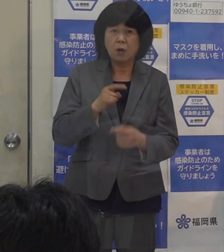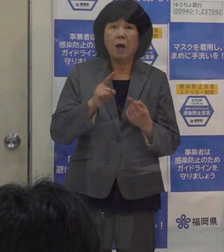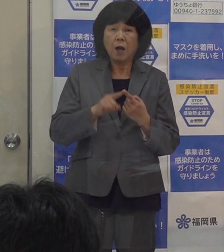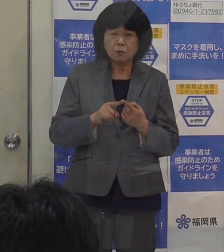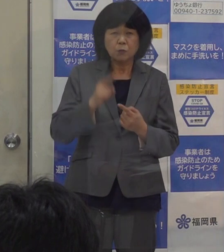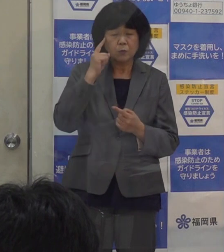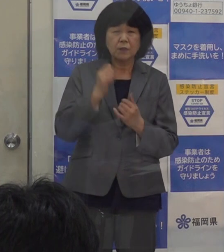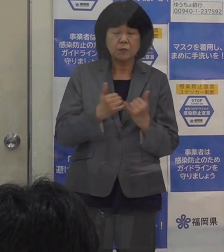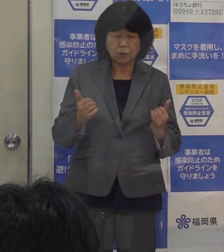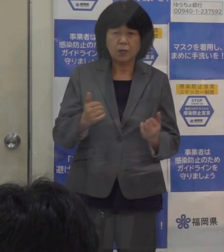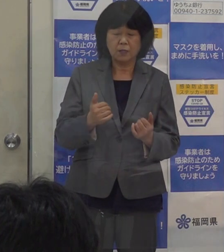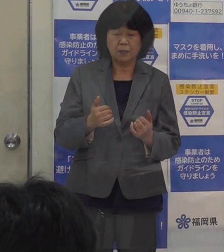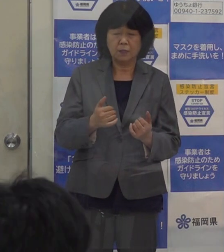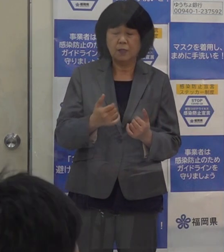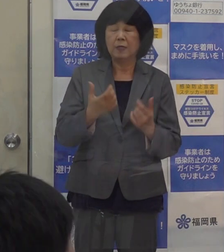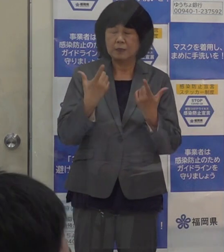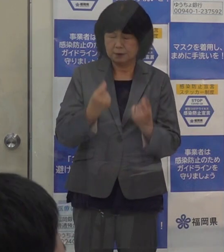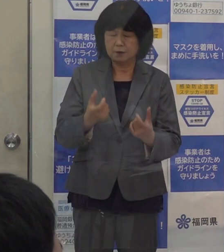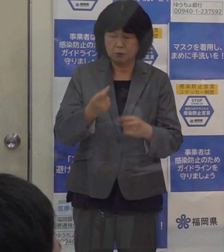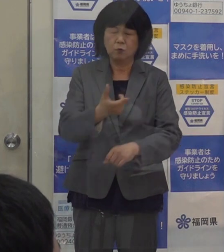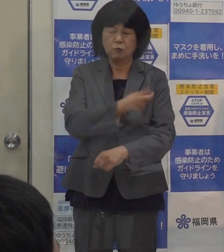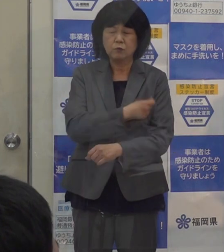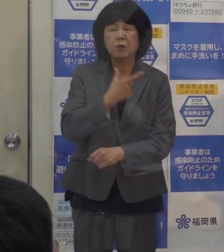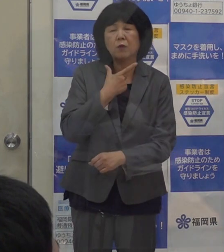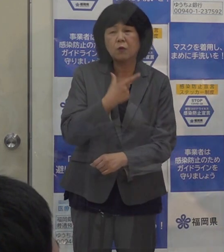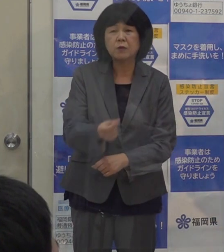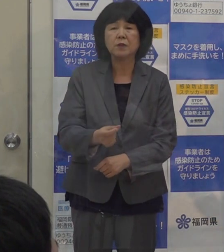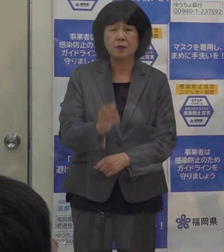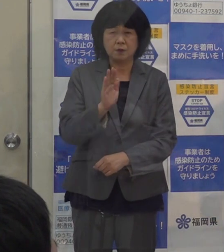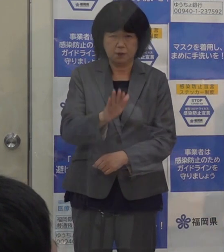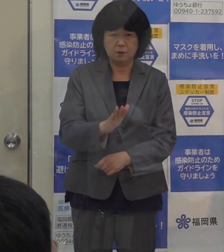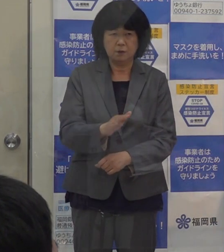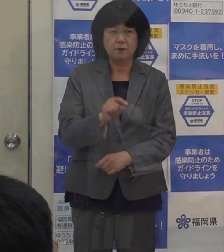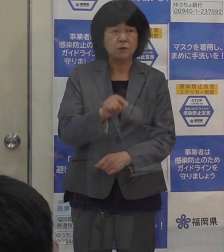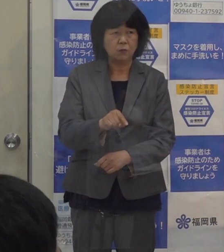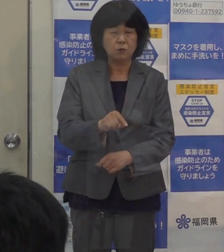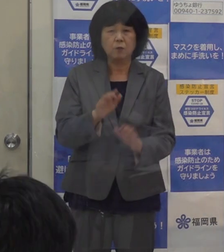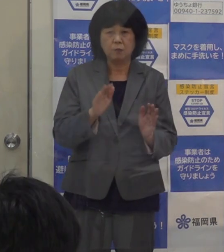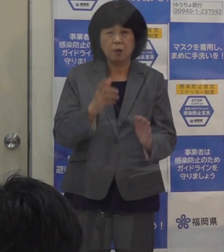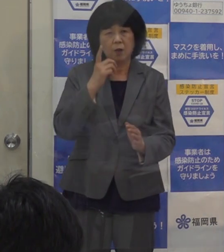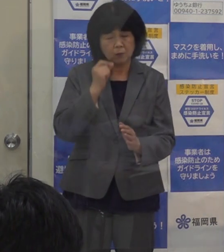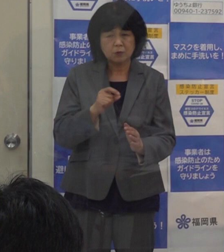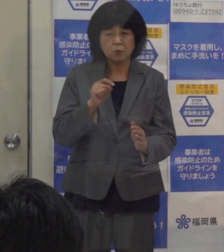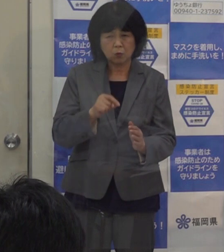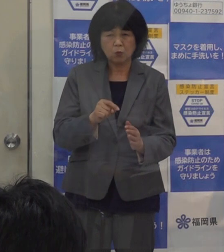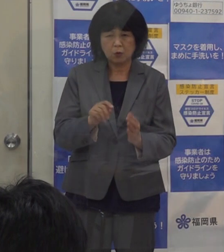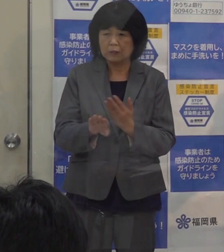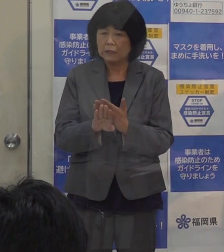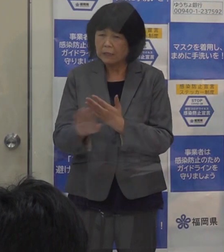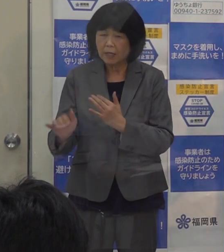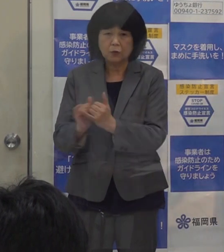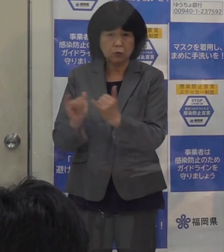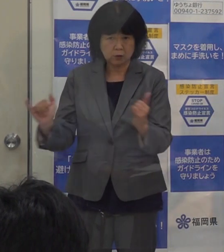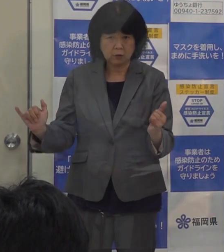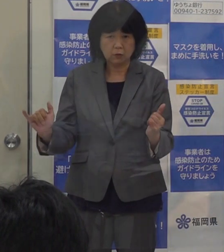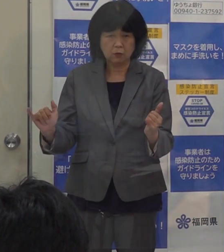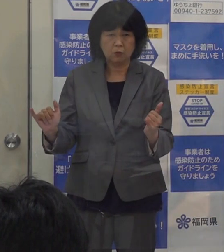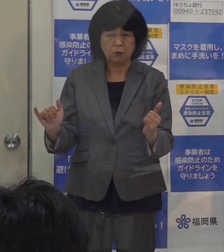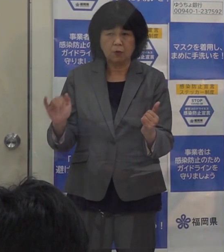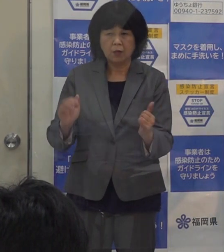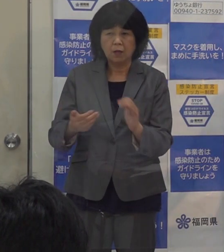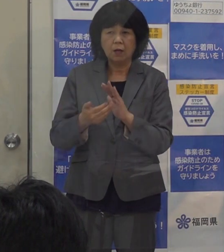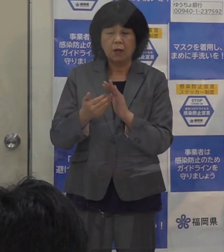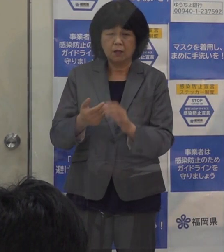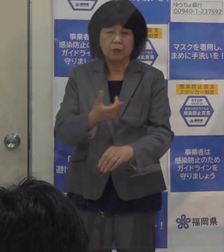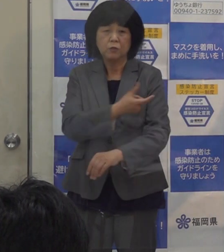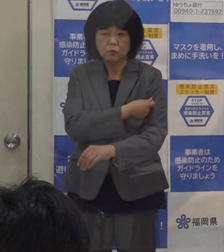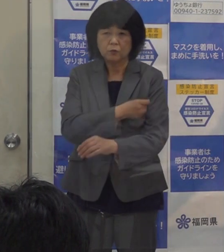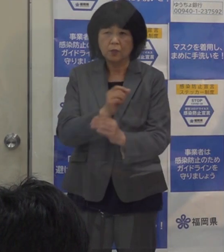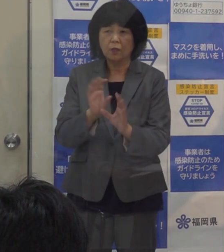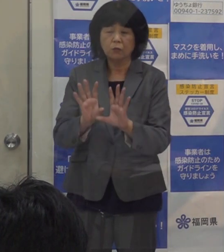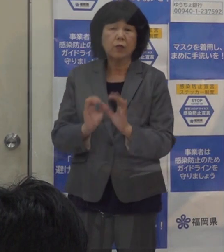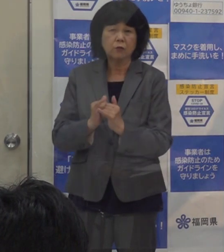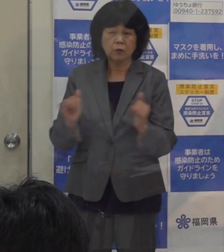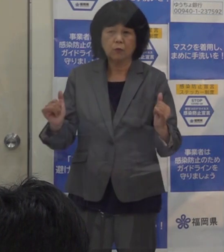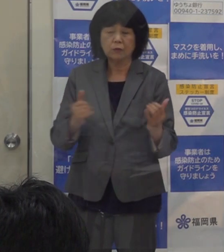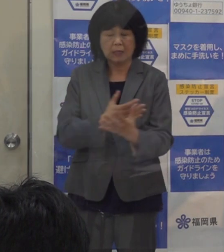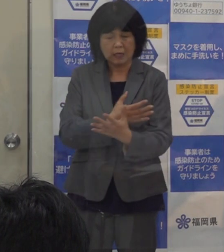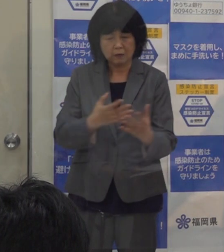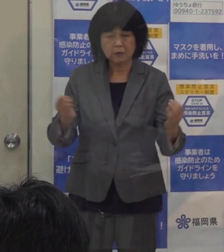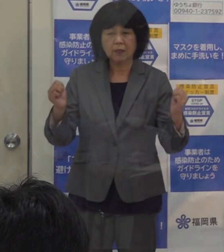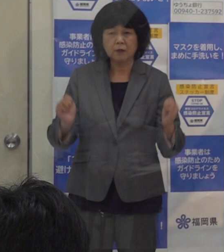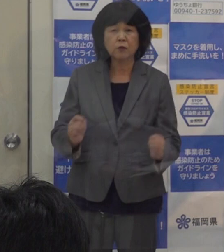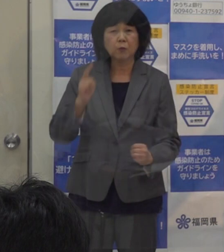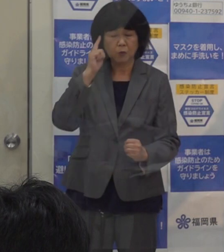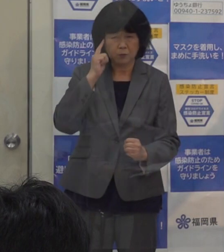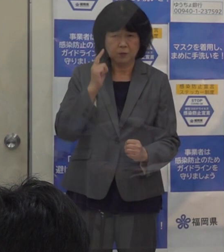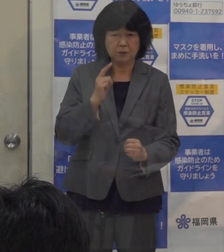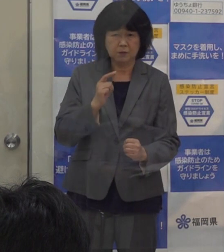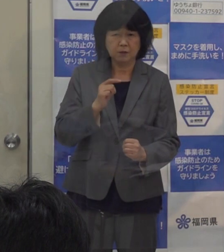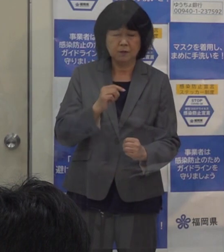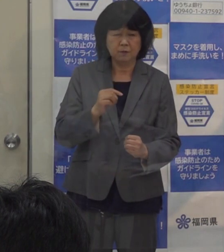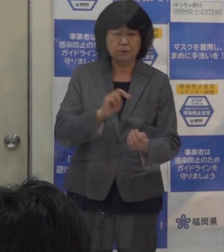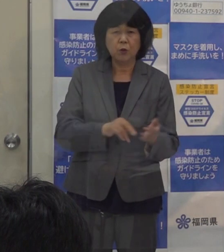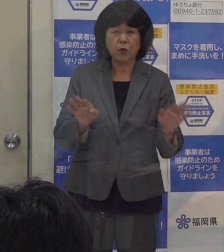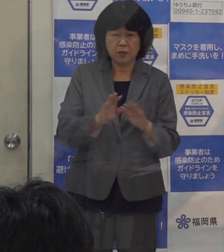併せて 今年この対象に当たらない方々も 予防接種を受けられる方大勢いらっしゃると思いますが 殺到することが予想されます